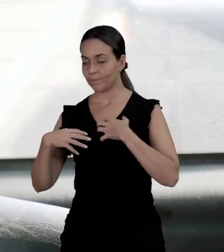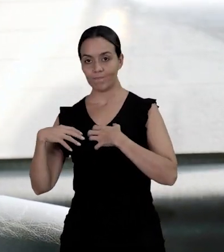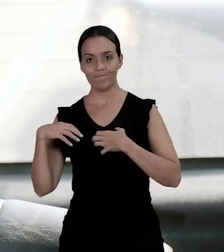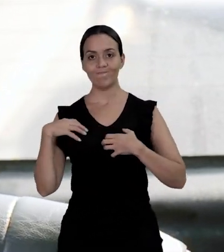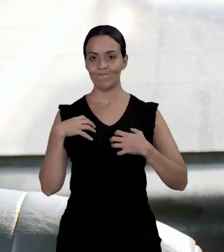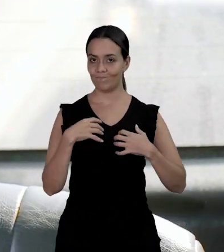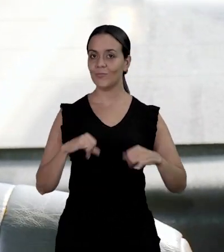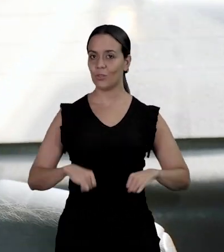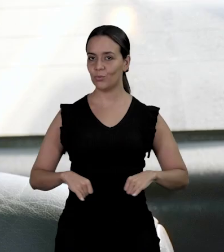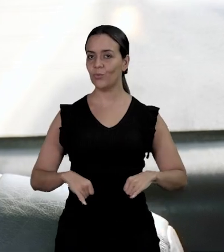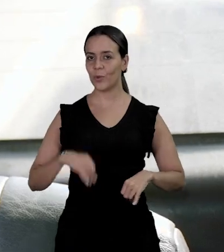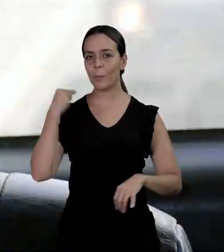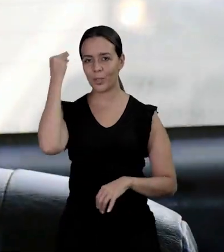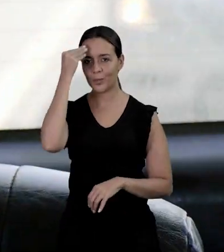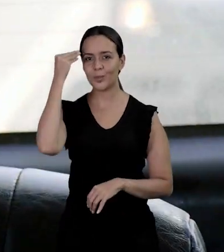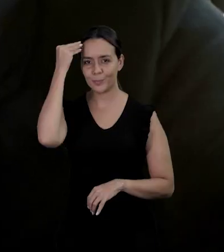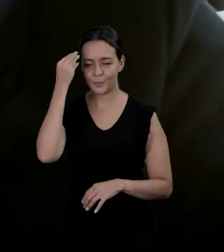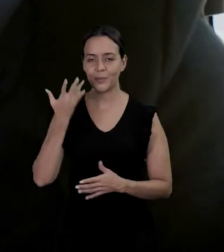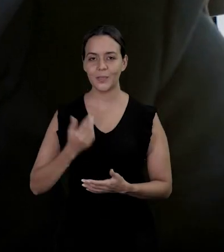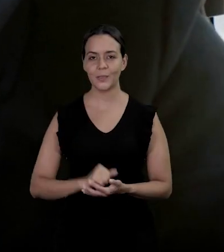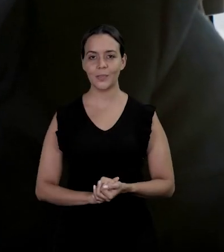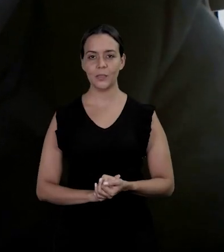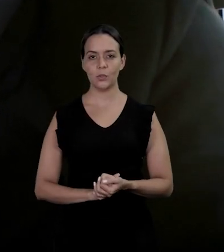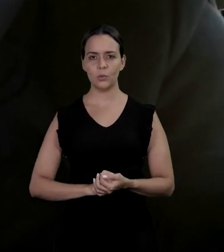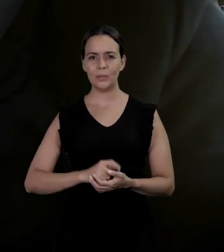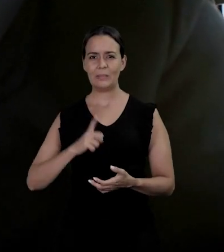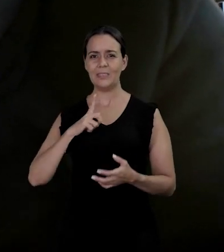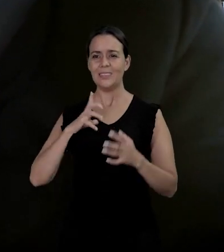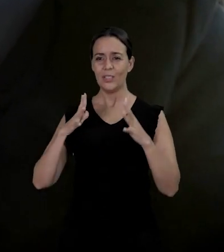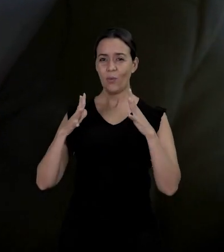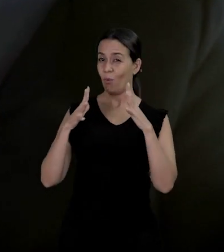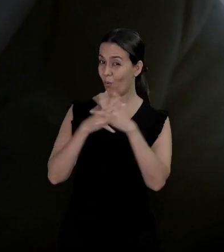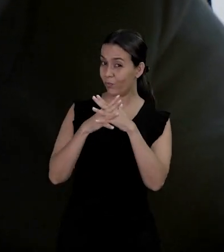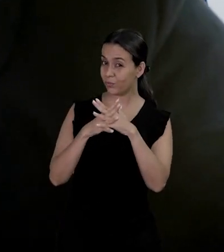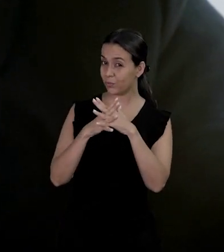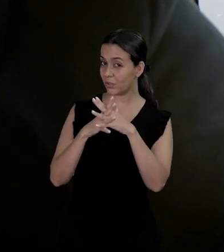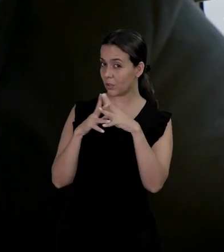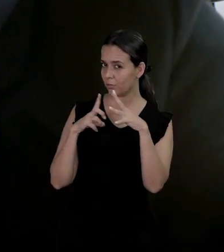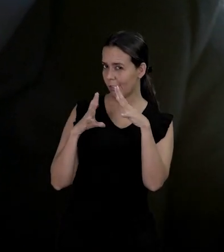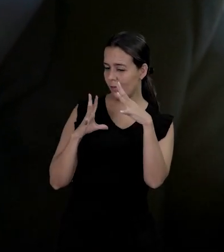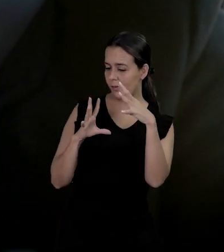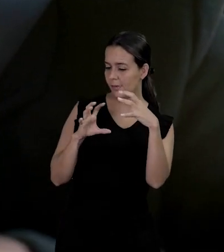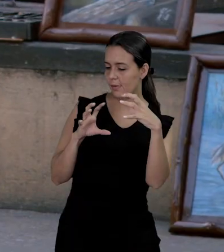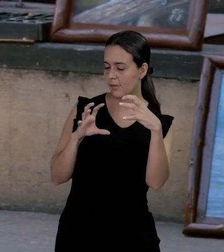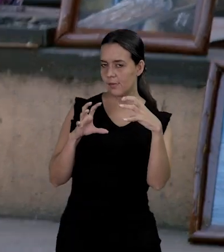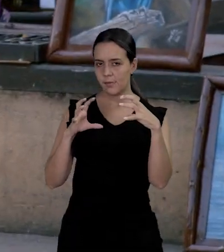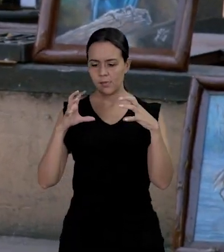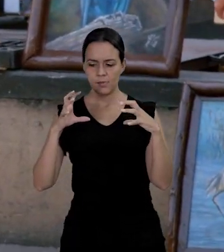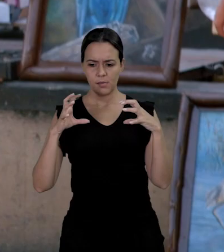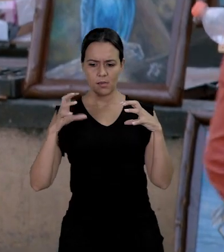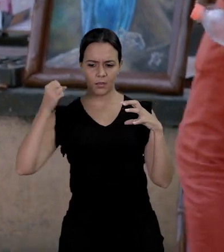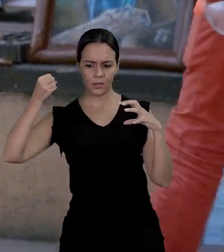um sofrimento psíquico. Existe uma certa cisão, uma briga, entre uma explicação